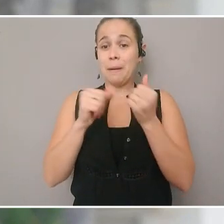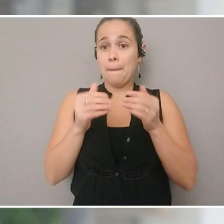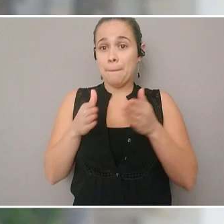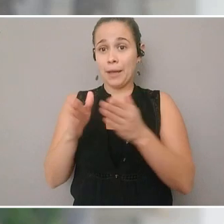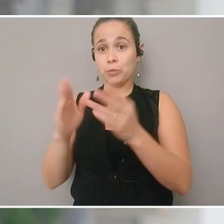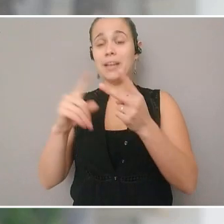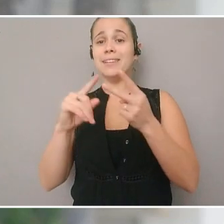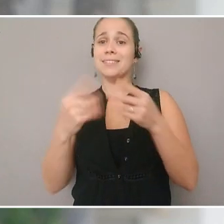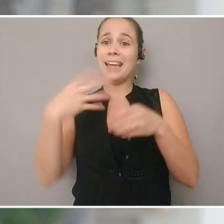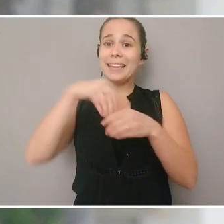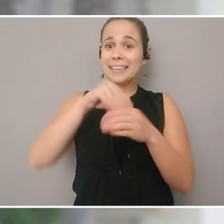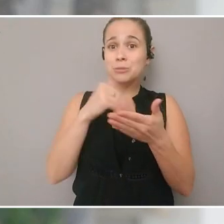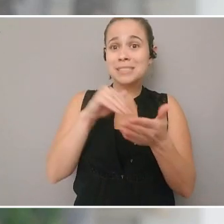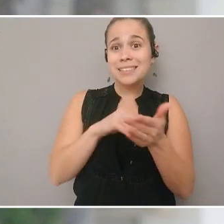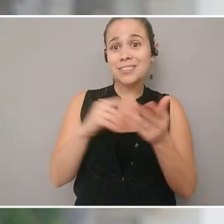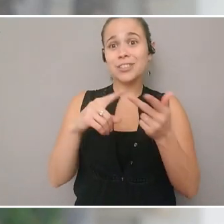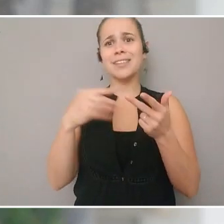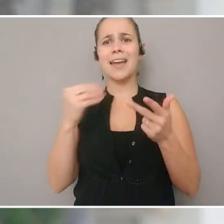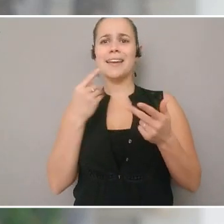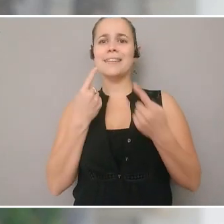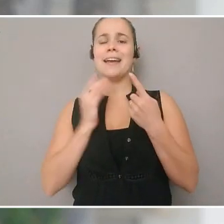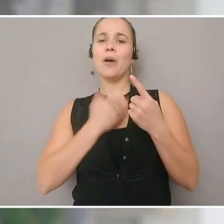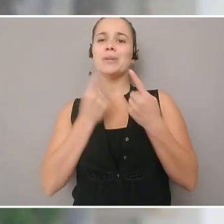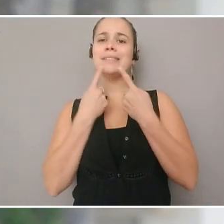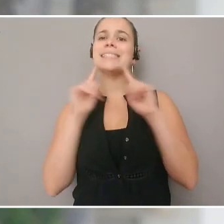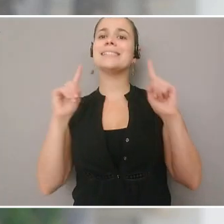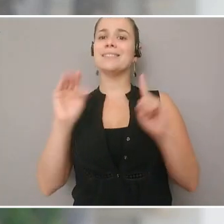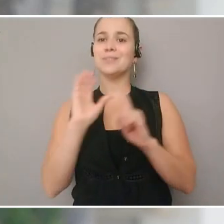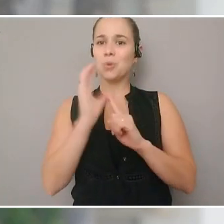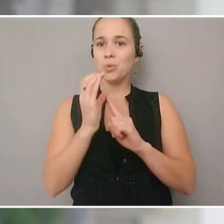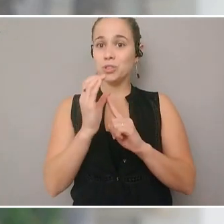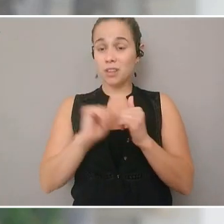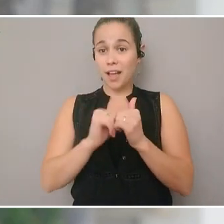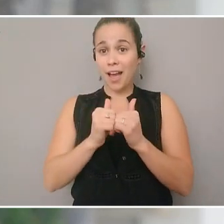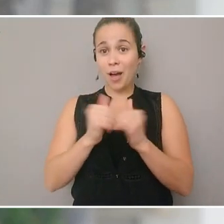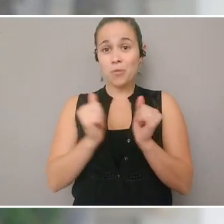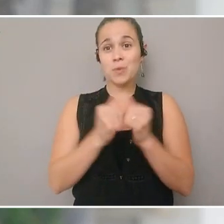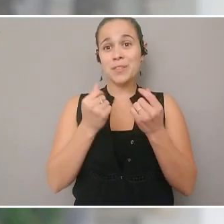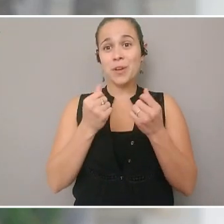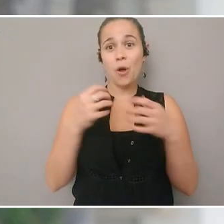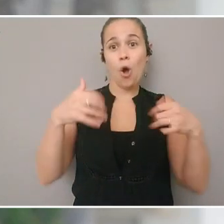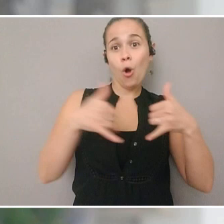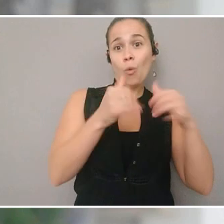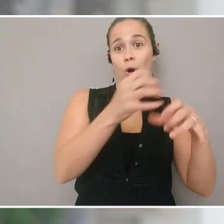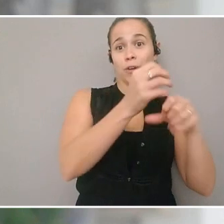de compremiso, y nuestros entrenadores de éxito y nosotros lo havemos a través de artes galardonadas,